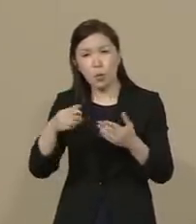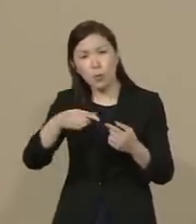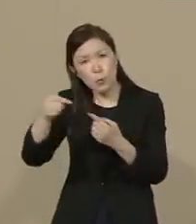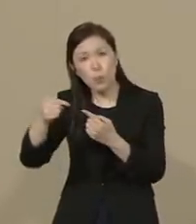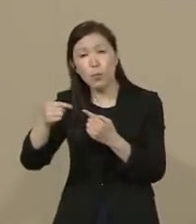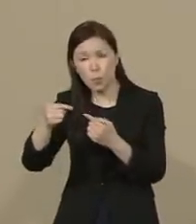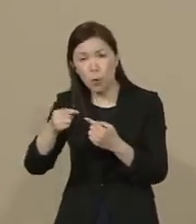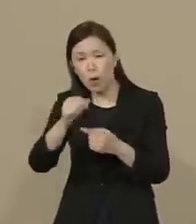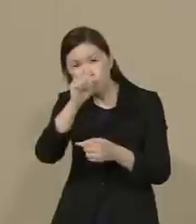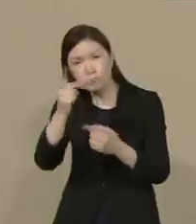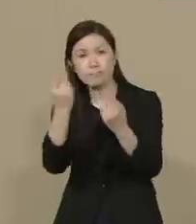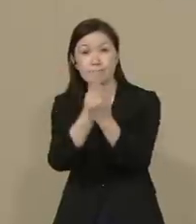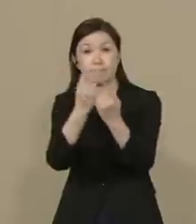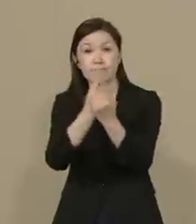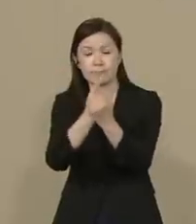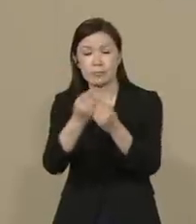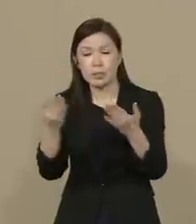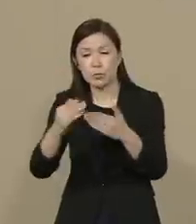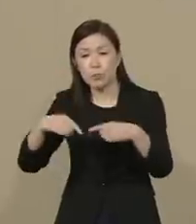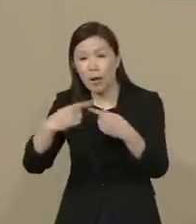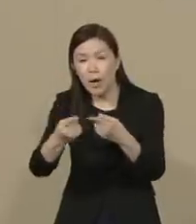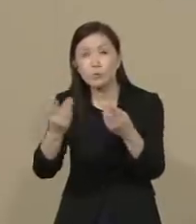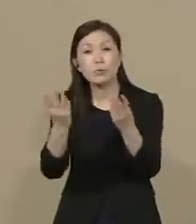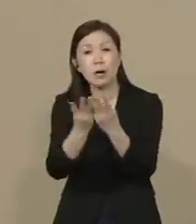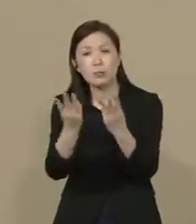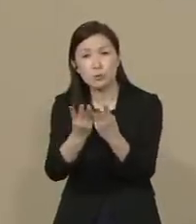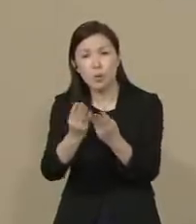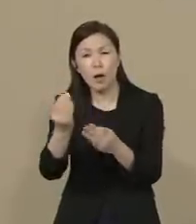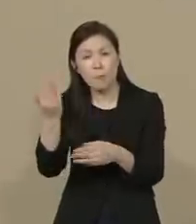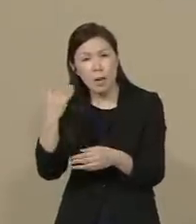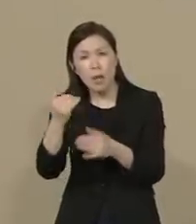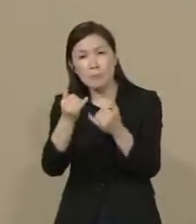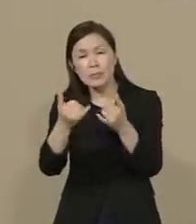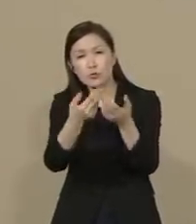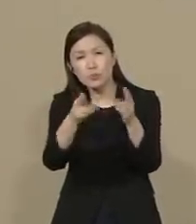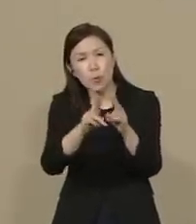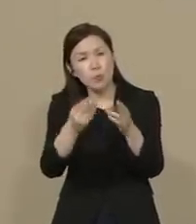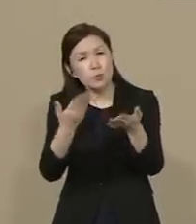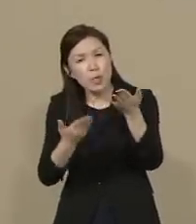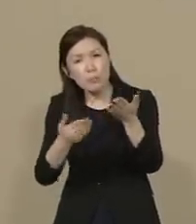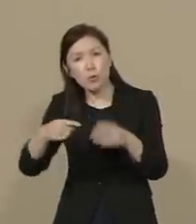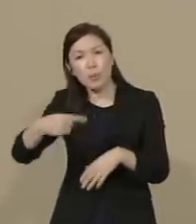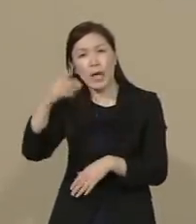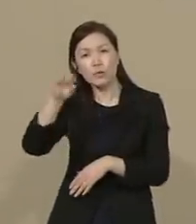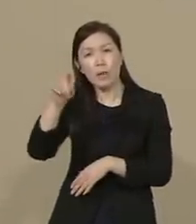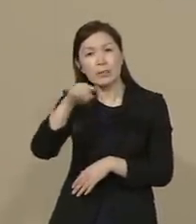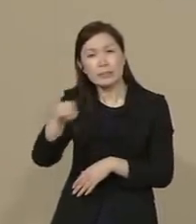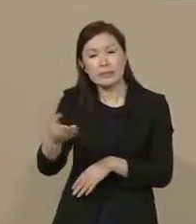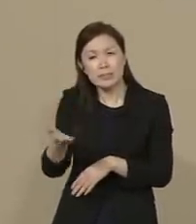仕事に就く人の数は民主党政権 末期より100万人以上増えました